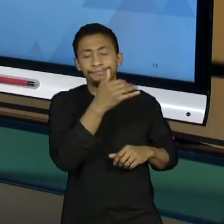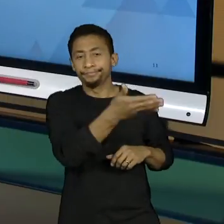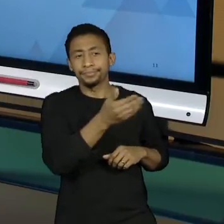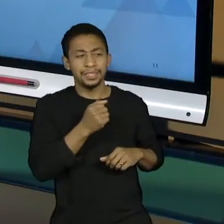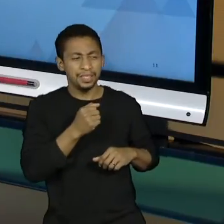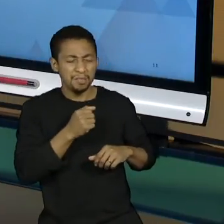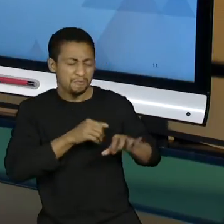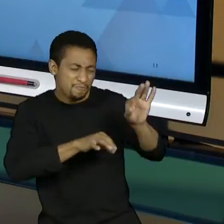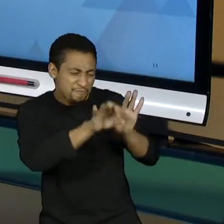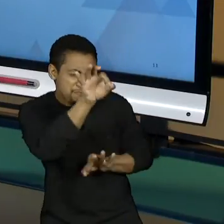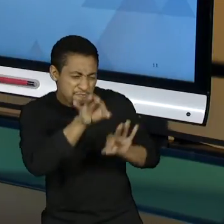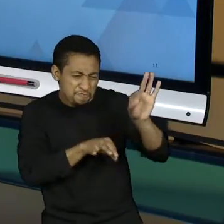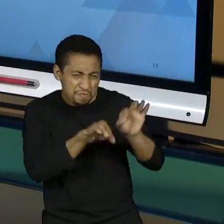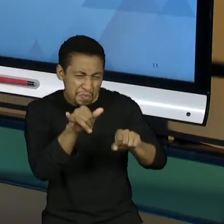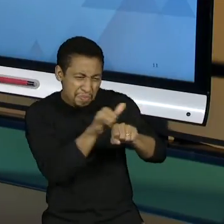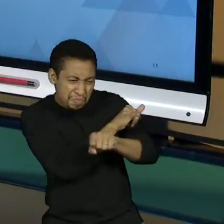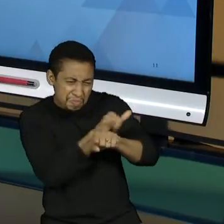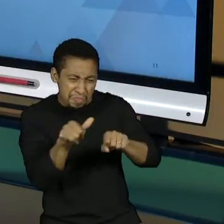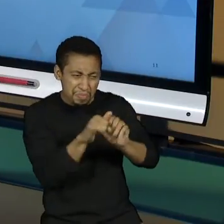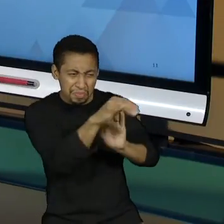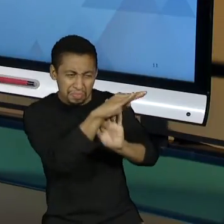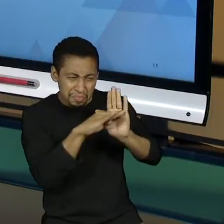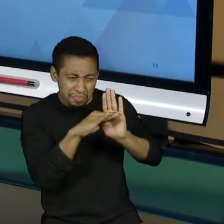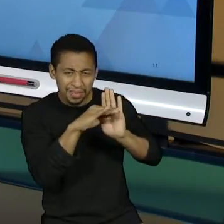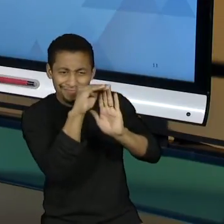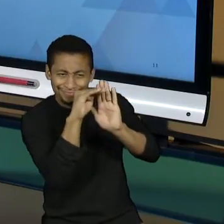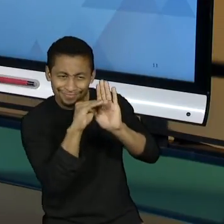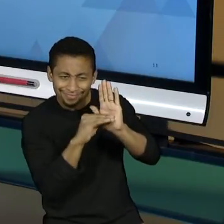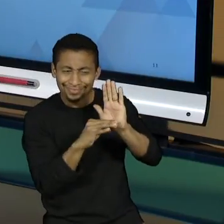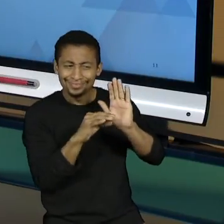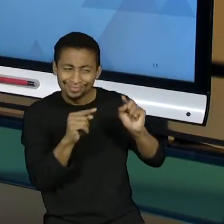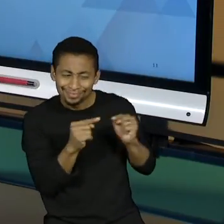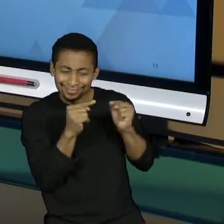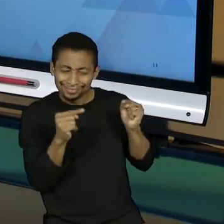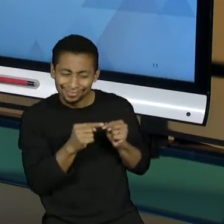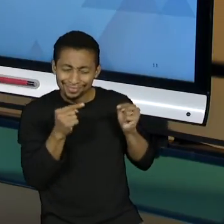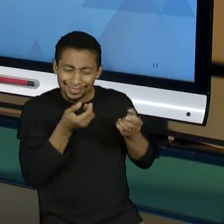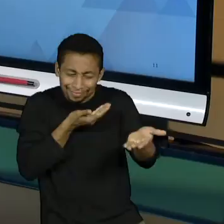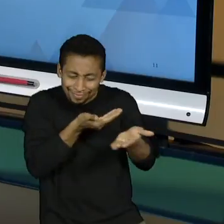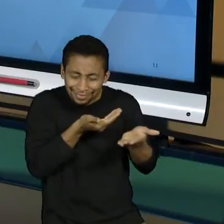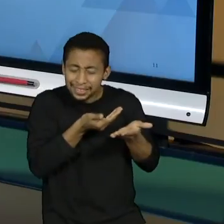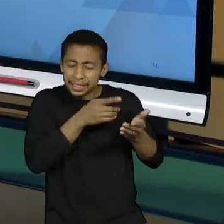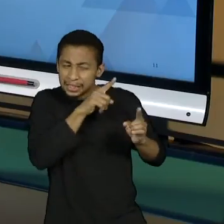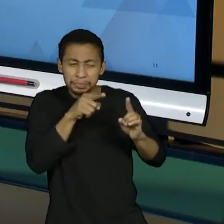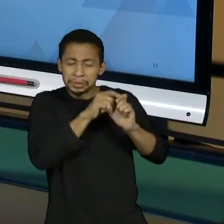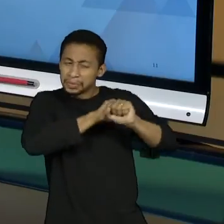ESCOPO DO MEU PROJETO? O OBJETIVO ESTAVA BEM CLARO? OU SEJA, QUANDO EU CHEGUEI E ENTREGUEI